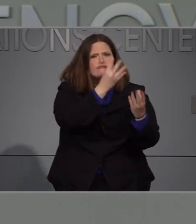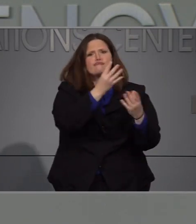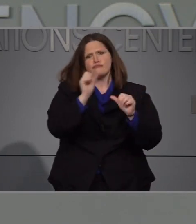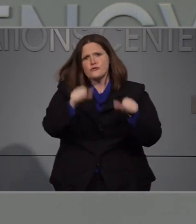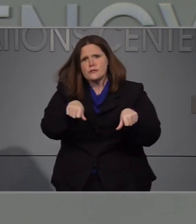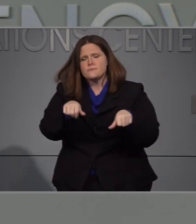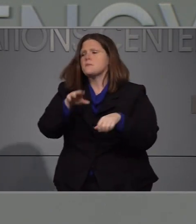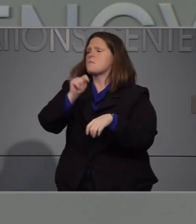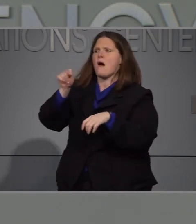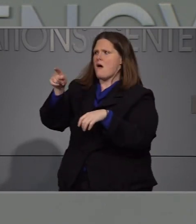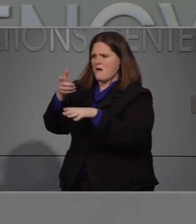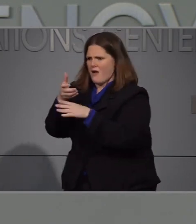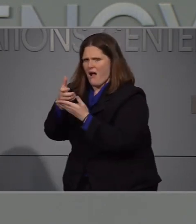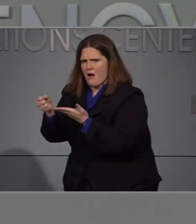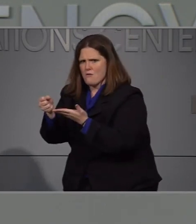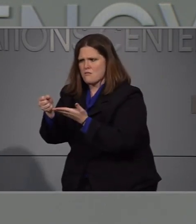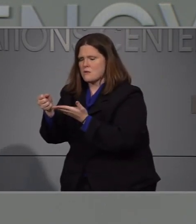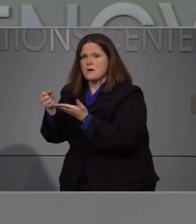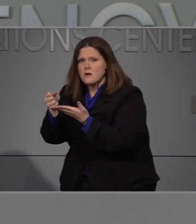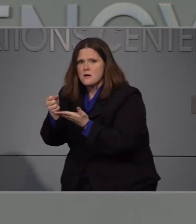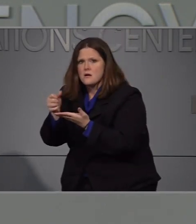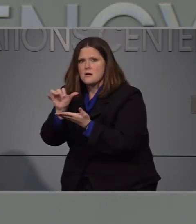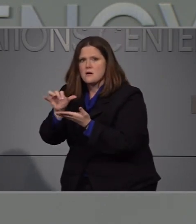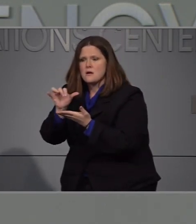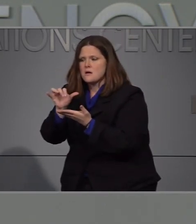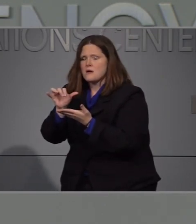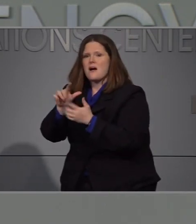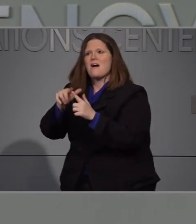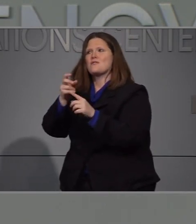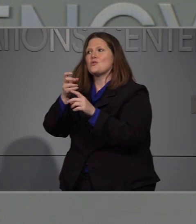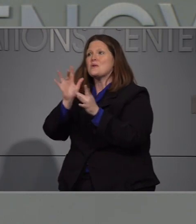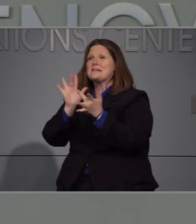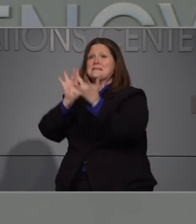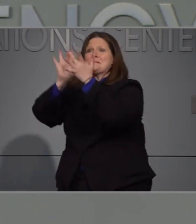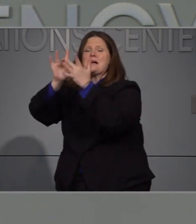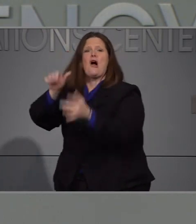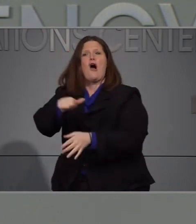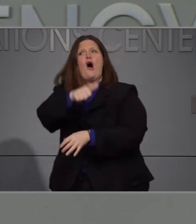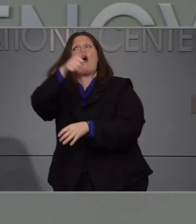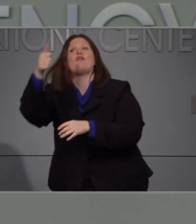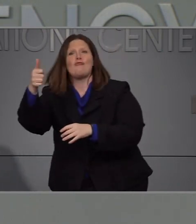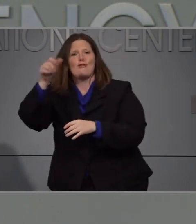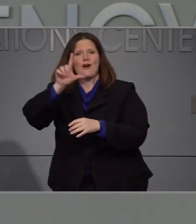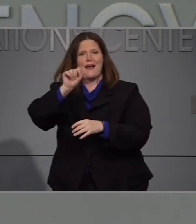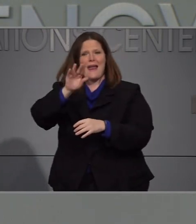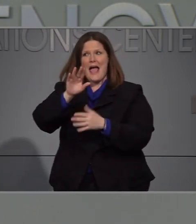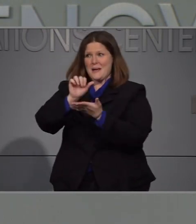poder ahorrarse el en los de agentes y se le están acabando en todo están utilizando los